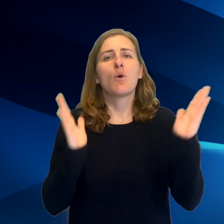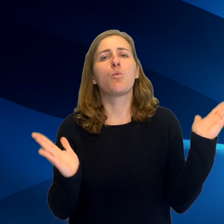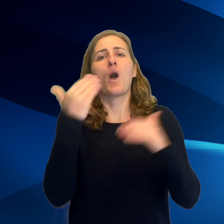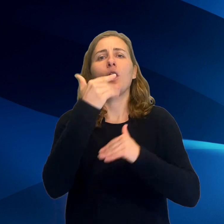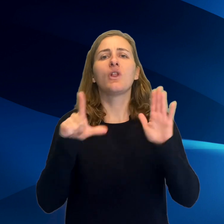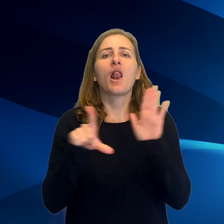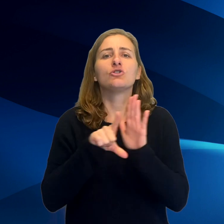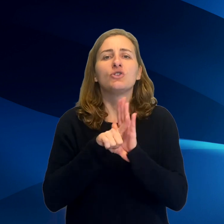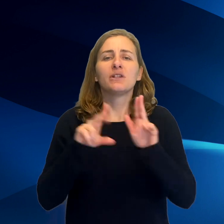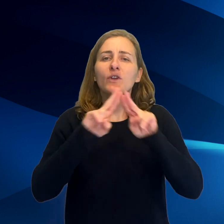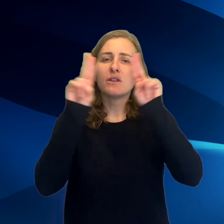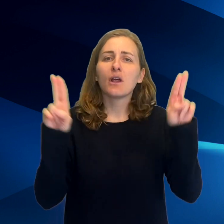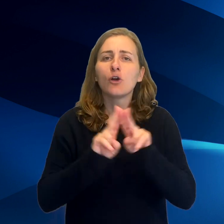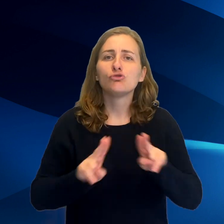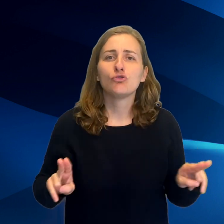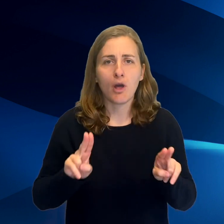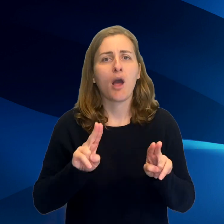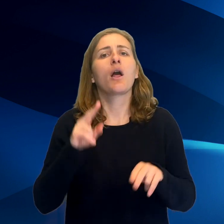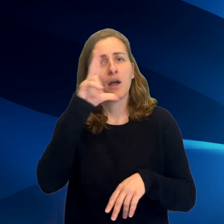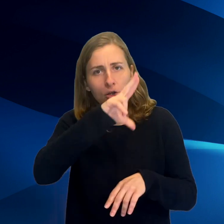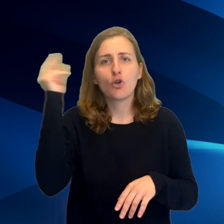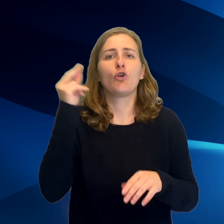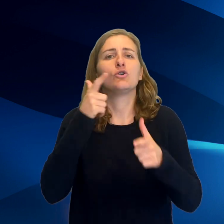è il primo quadro legislativo internazionale